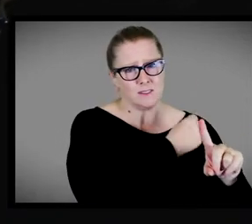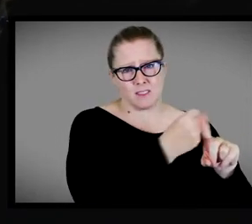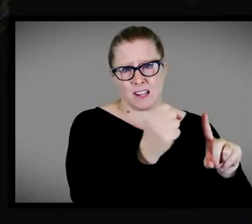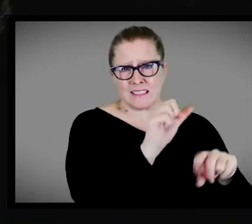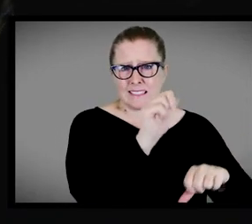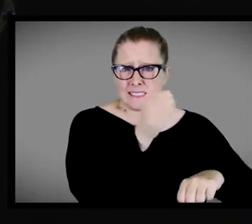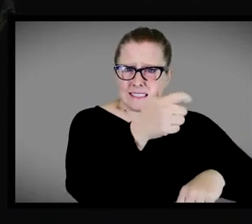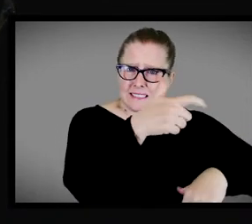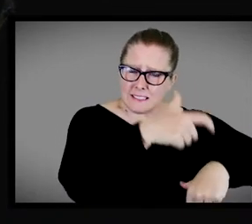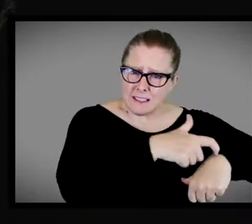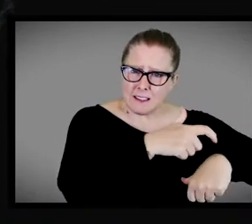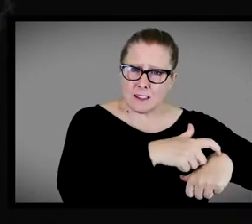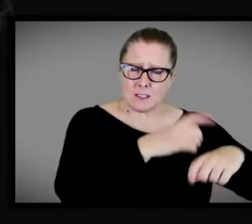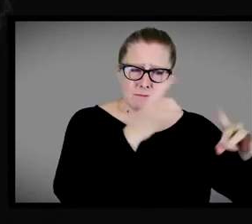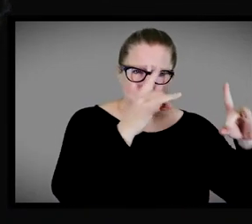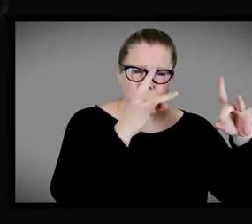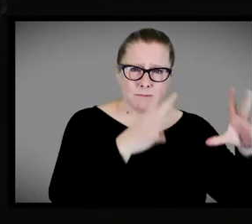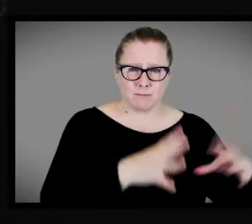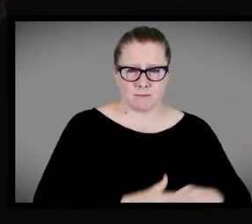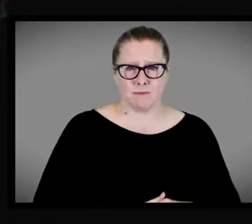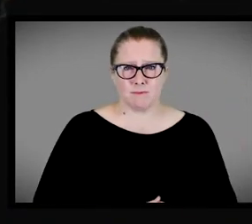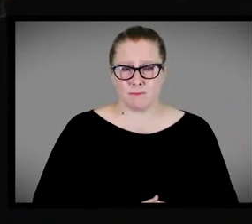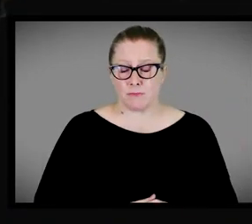النساء على حماية أنفسهن من العنف.